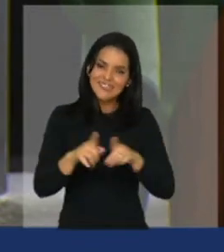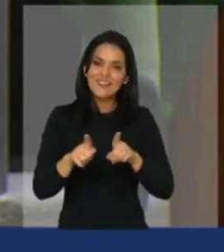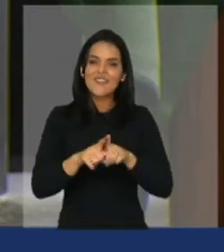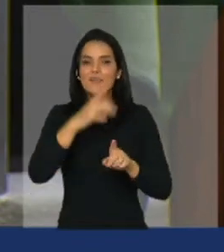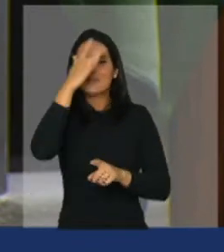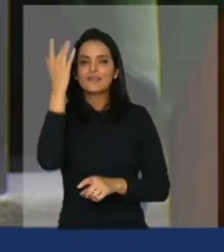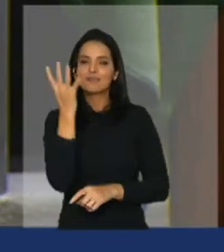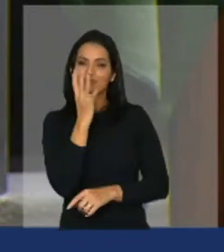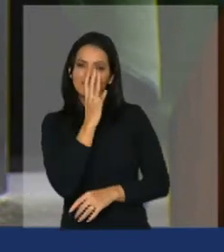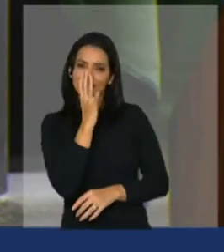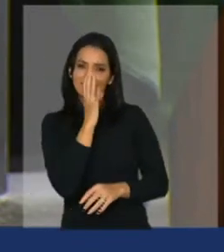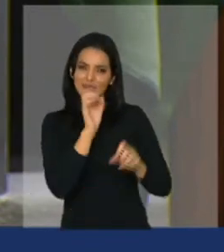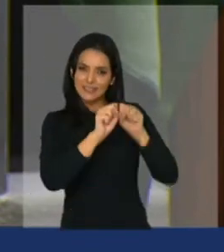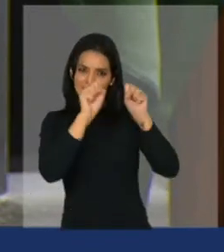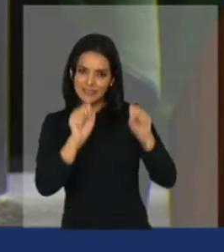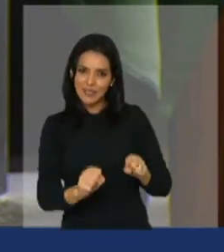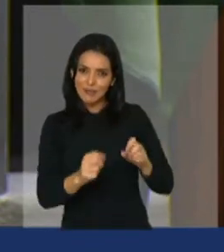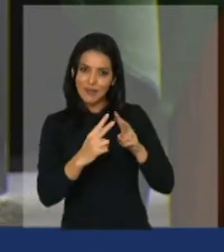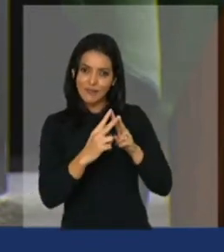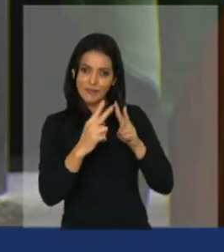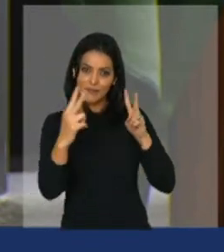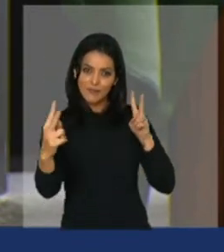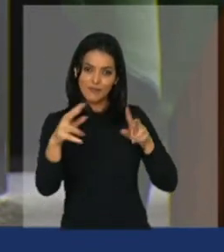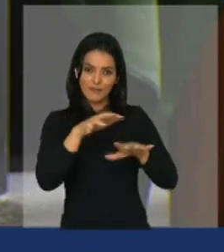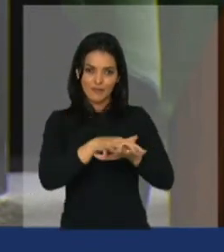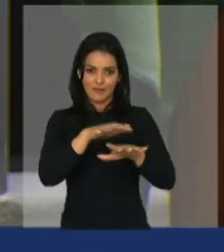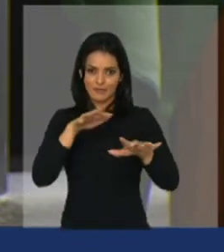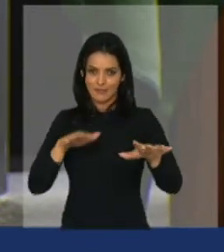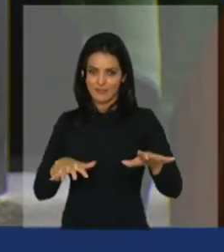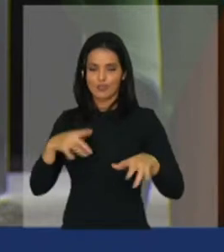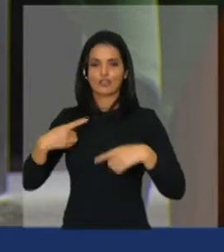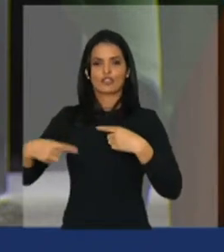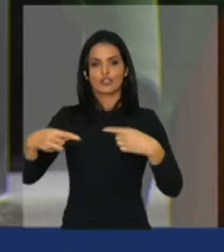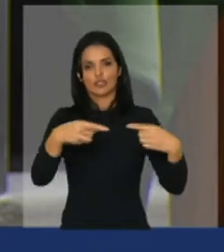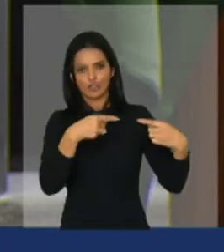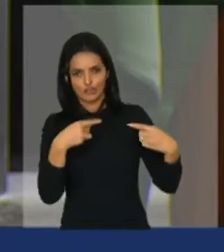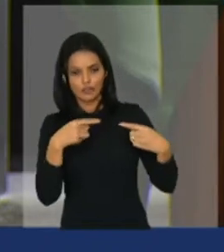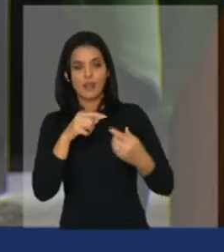BRIDA. DA CÂMARA FEDERAL. EU, QUERO NESTA OPORTUNIDADE É , MANIFESTAR MINHA PREOCUPAÇÃ